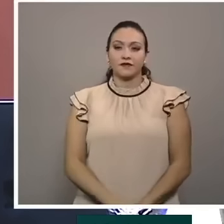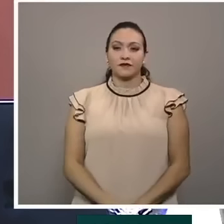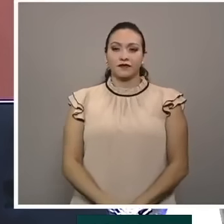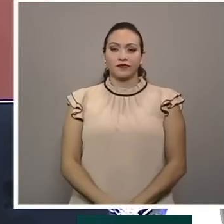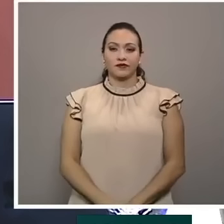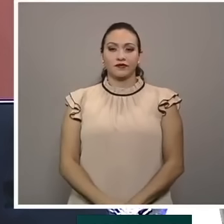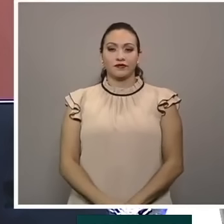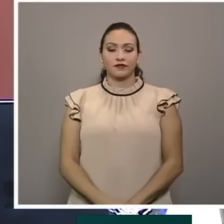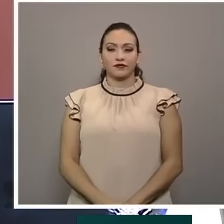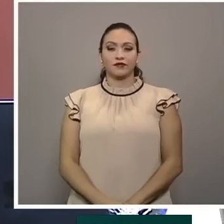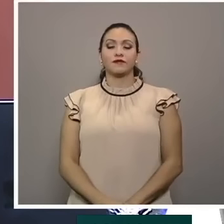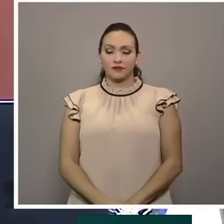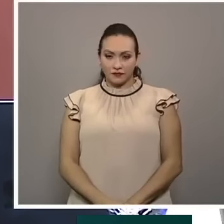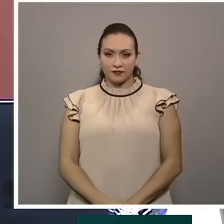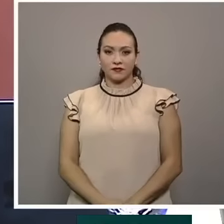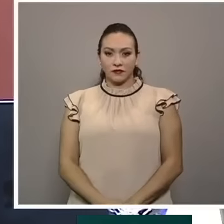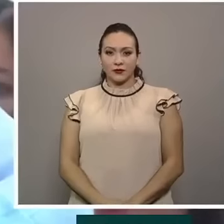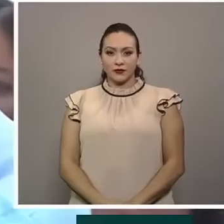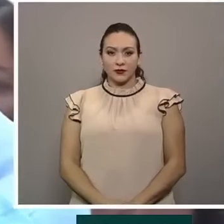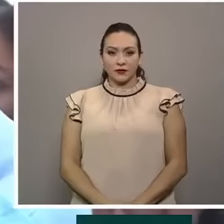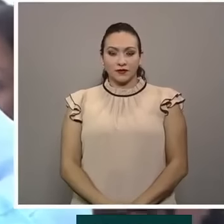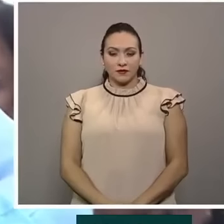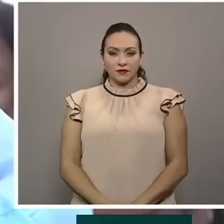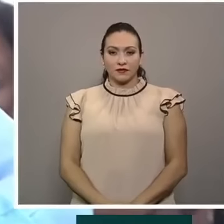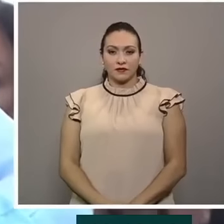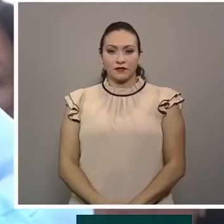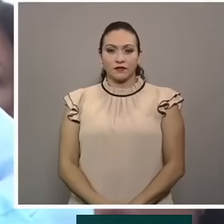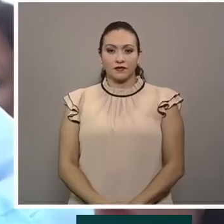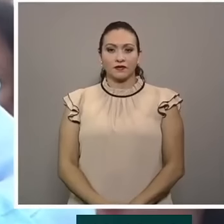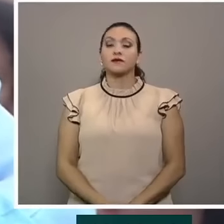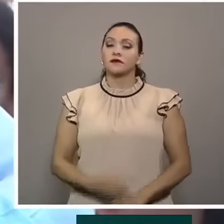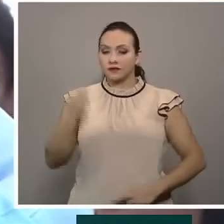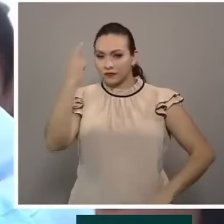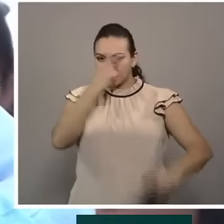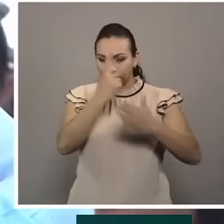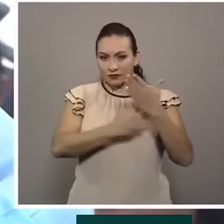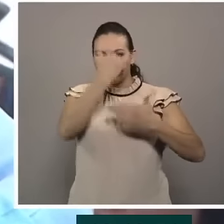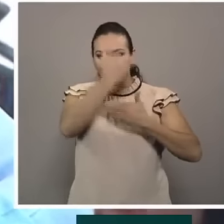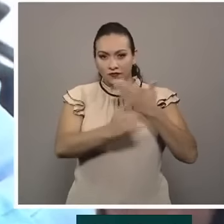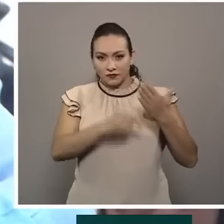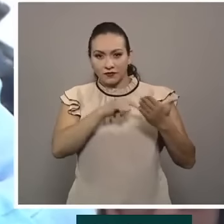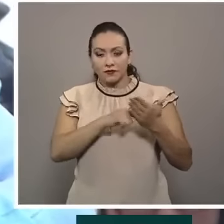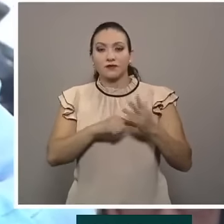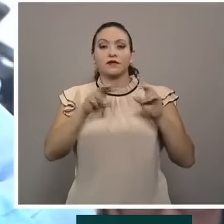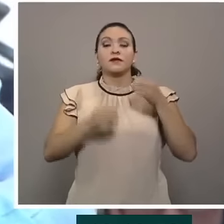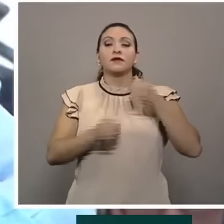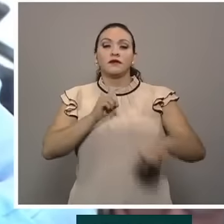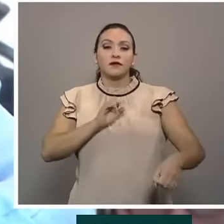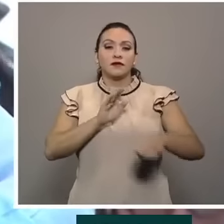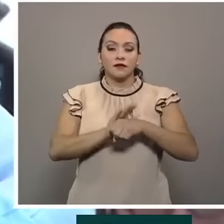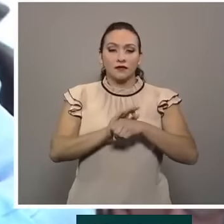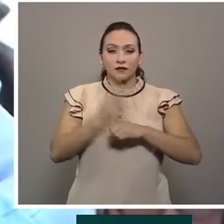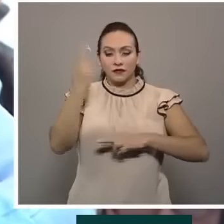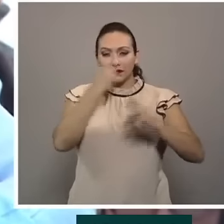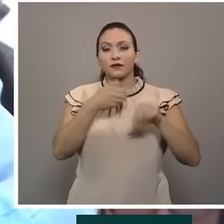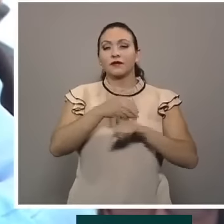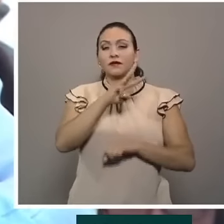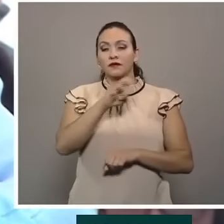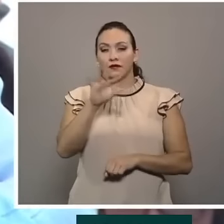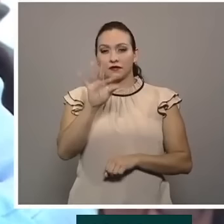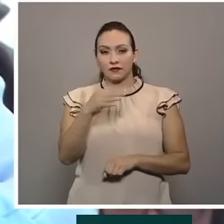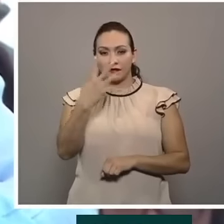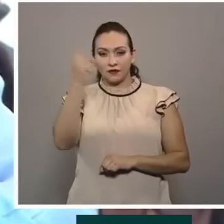ministro presidente. Someto a su consideración el proyecto relativo al amparo en revisión 344/2025